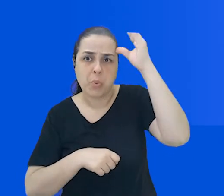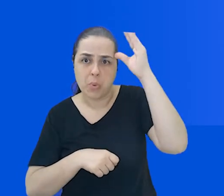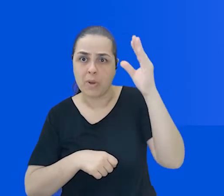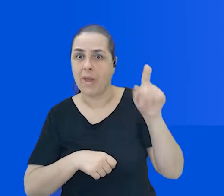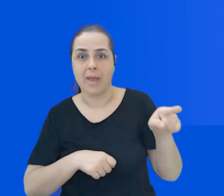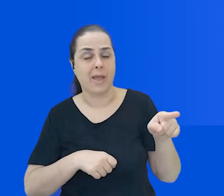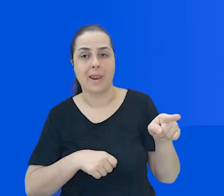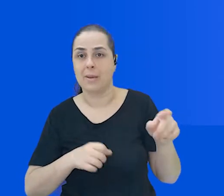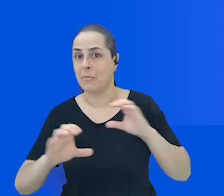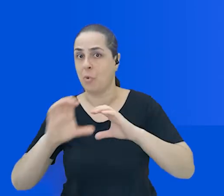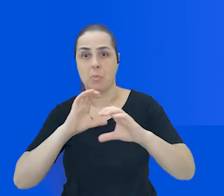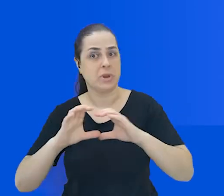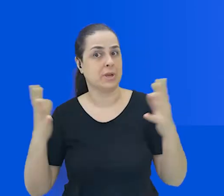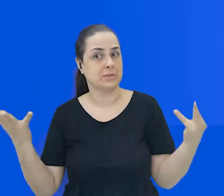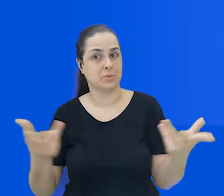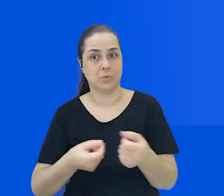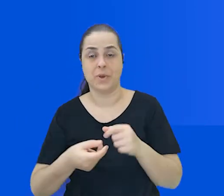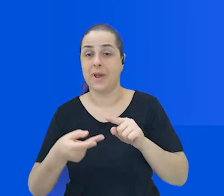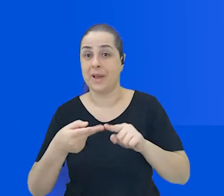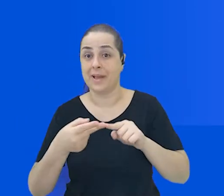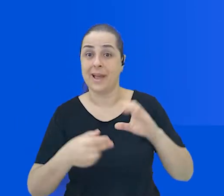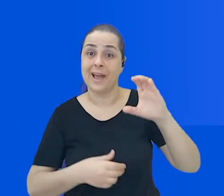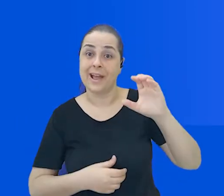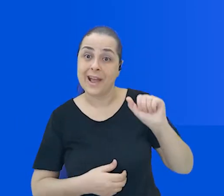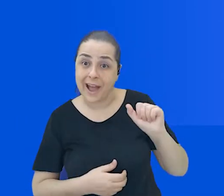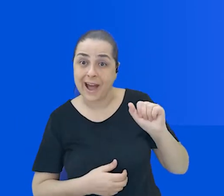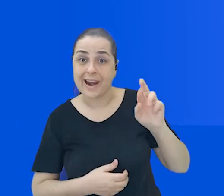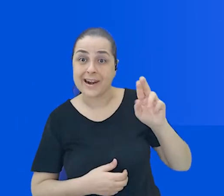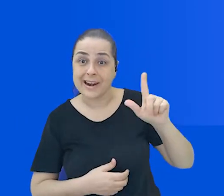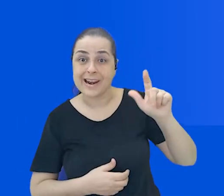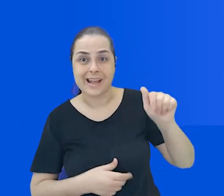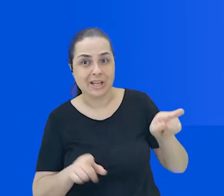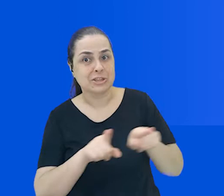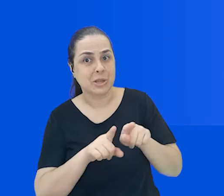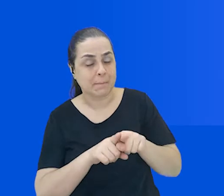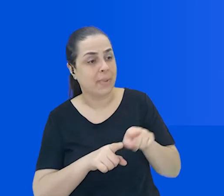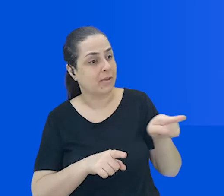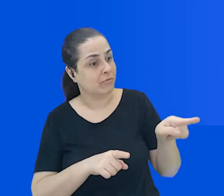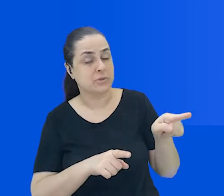Cá, não sei nem por onde começar essa tua capacidade de enxergar a arte